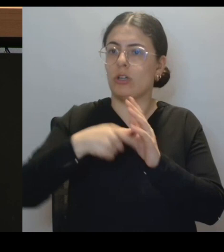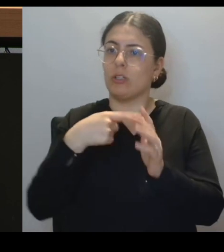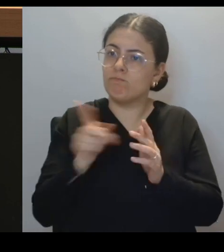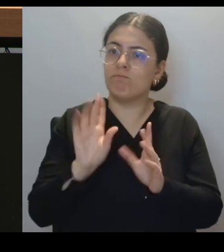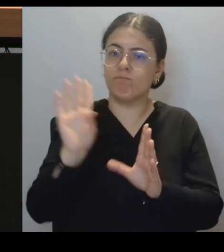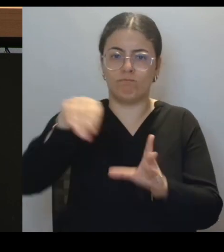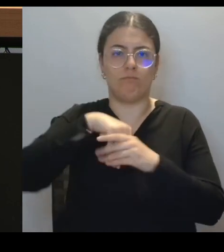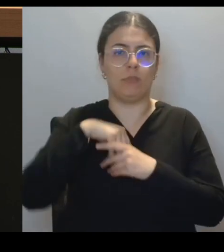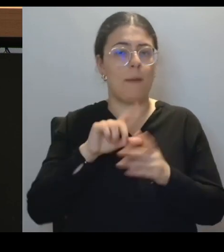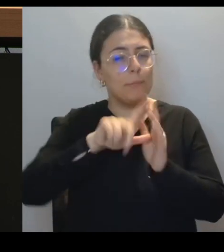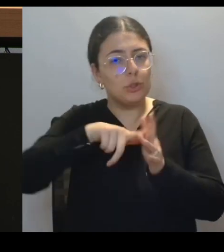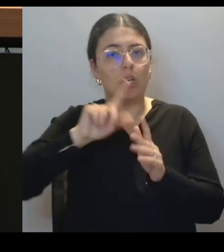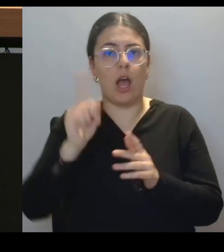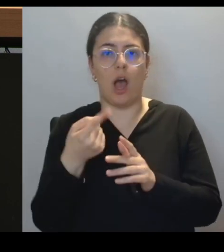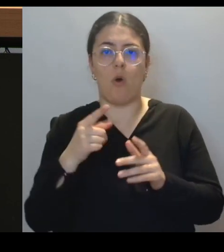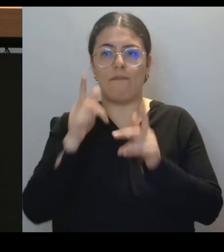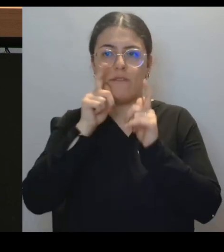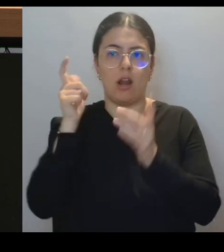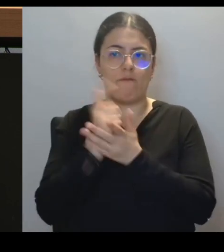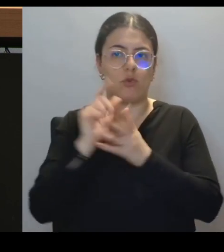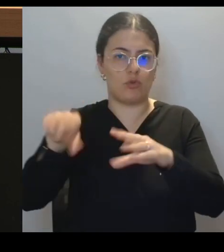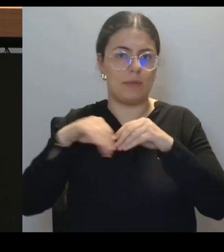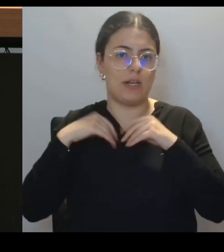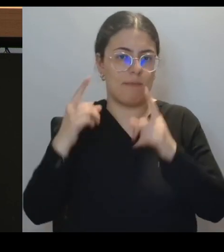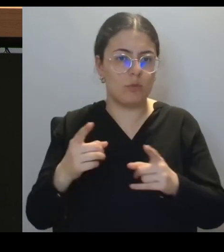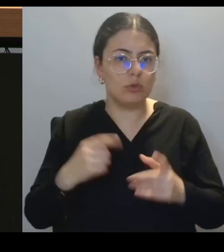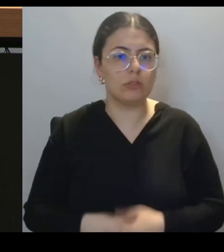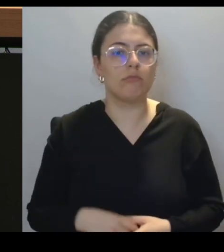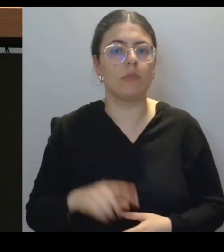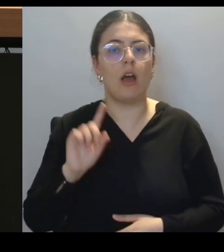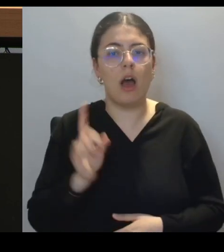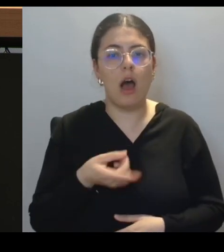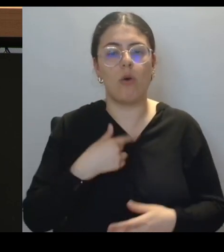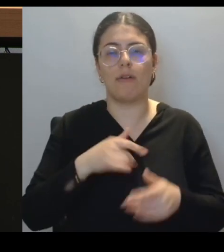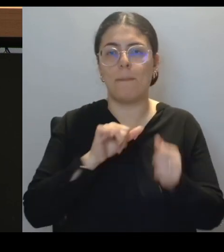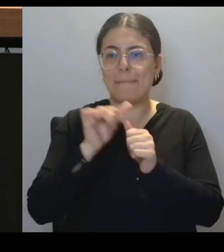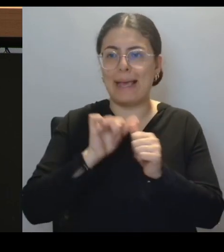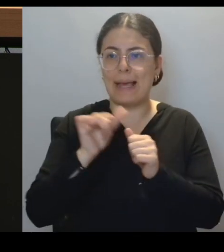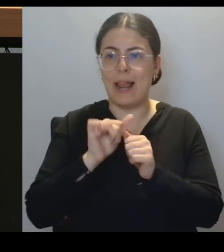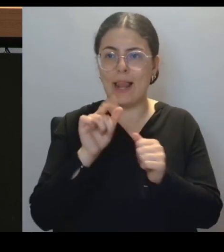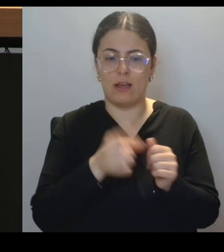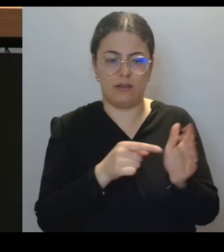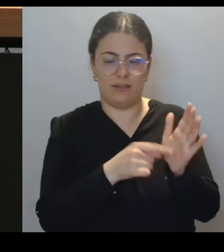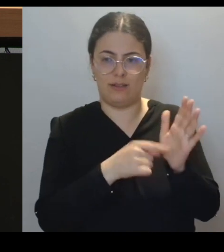von Mängeln rechtzeitig anordnen. Denn es kann wirklich nicht sein, dass Häuser so zerfallen, dass die